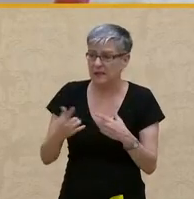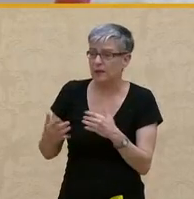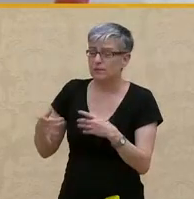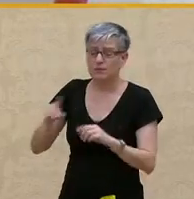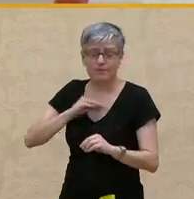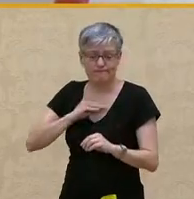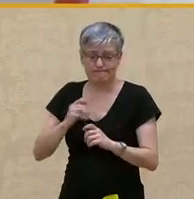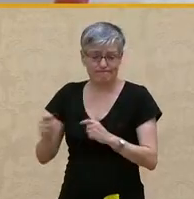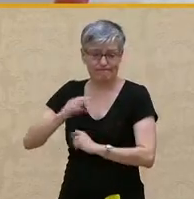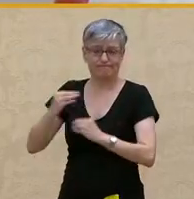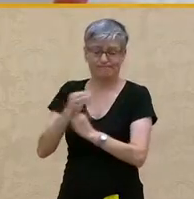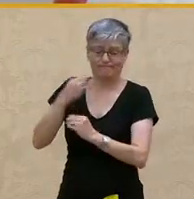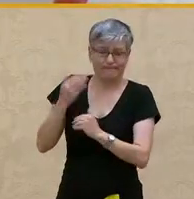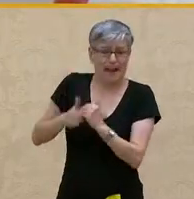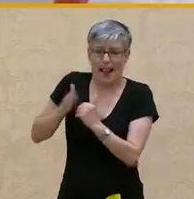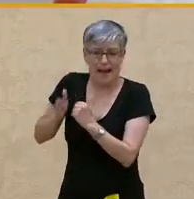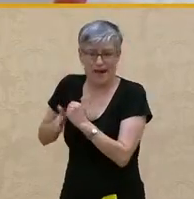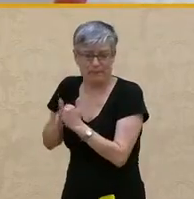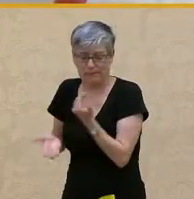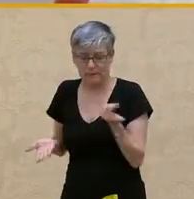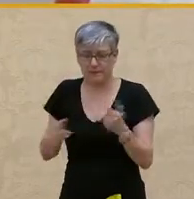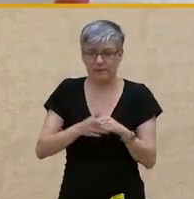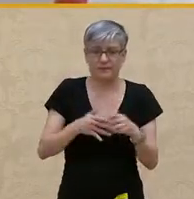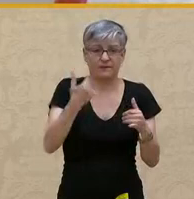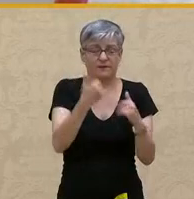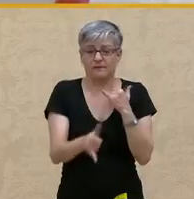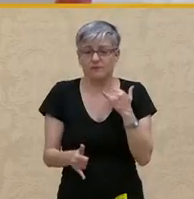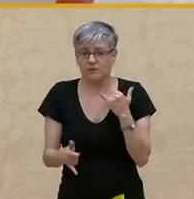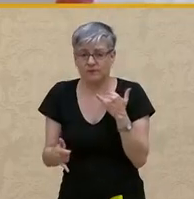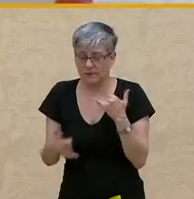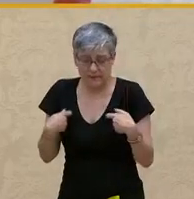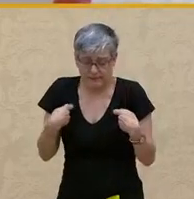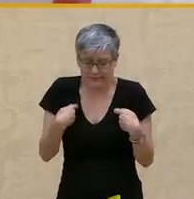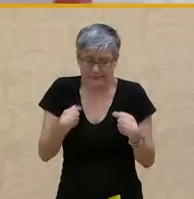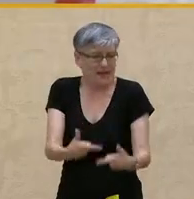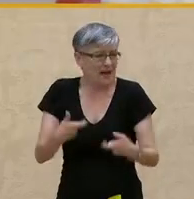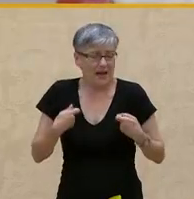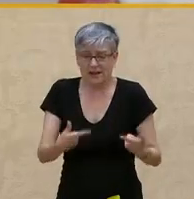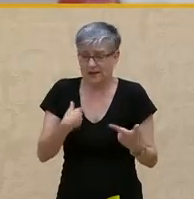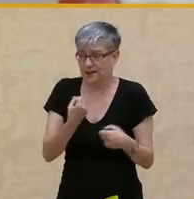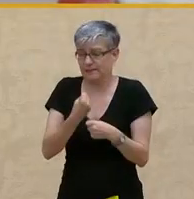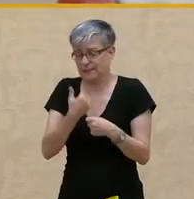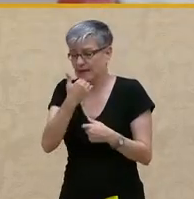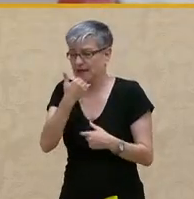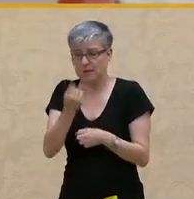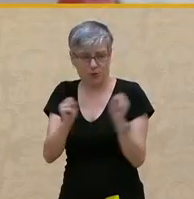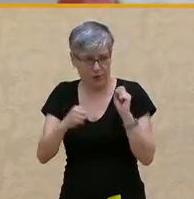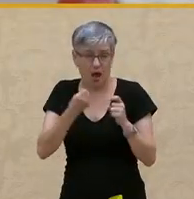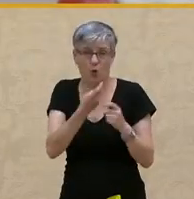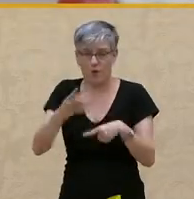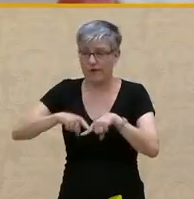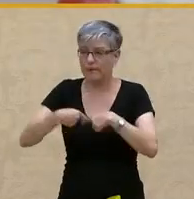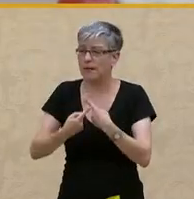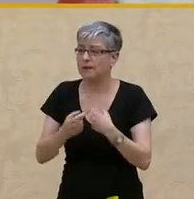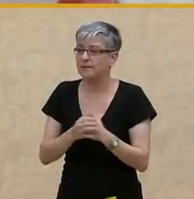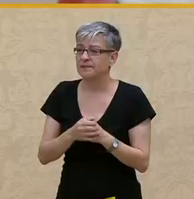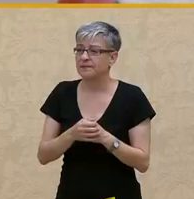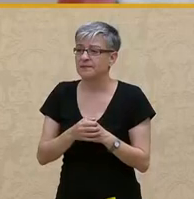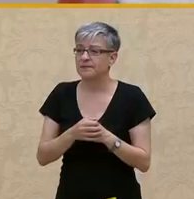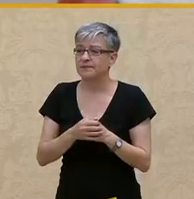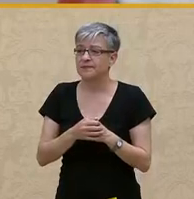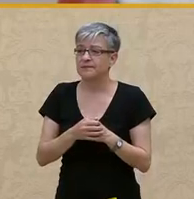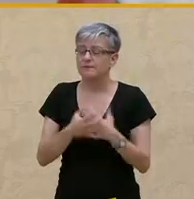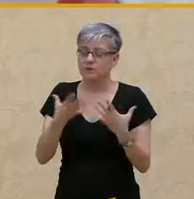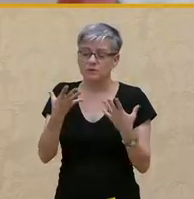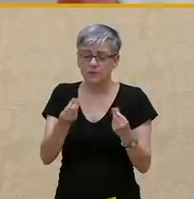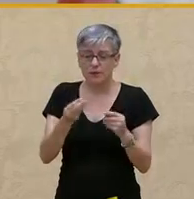no llegan a los gastos que generan estos niños. En muchos casos, estos niños están escolarizados